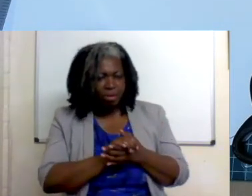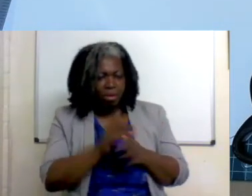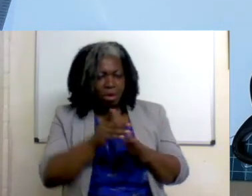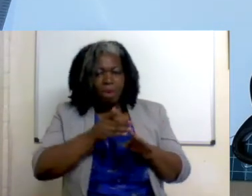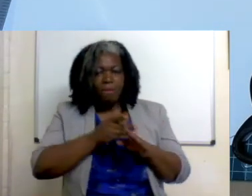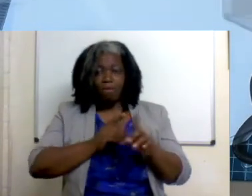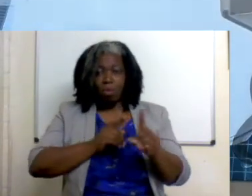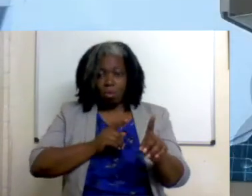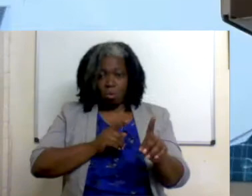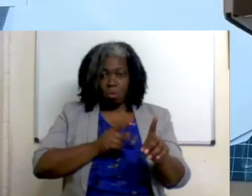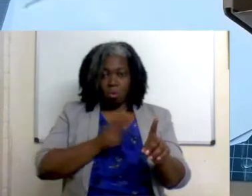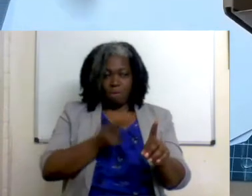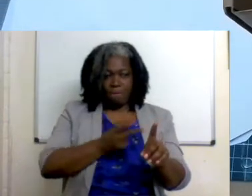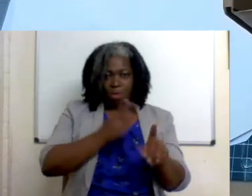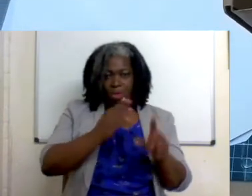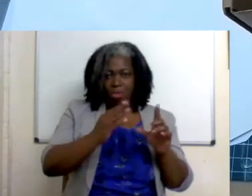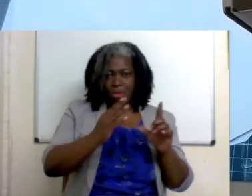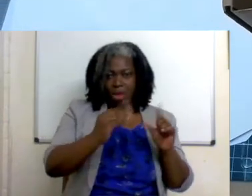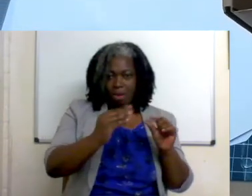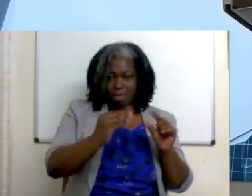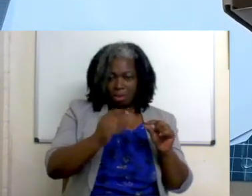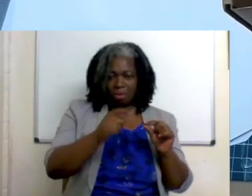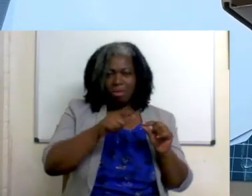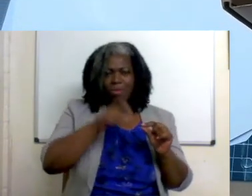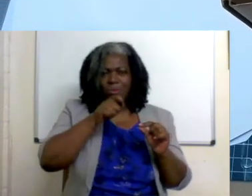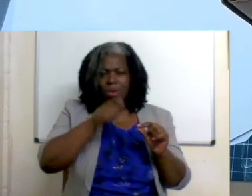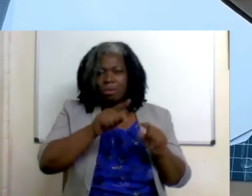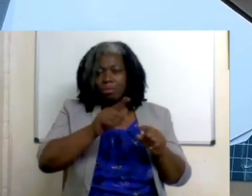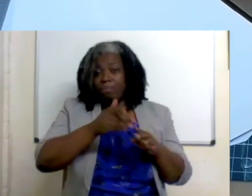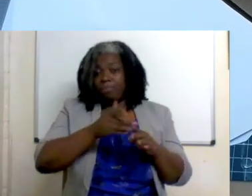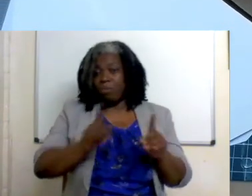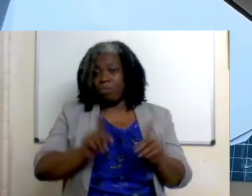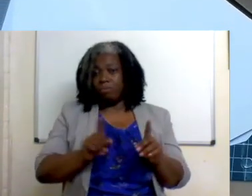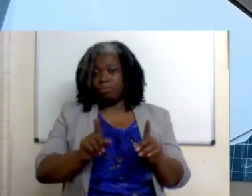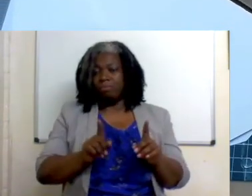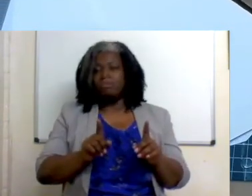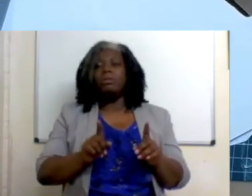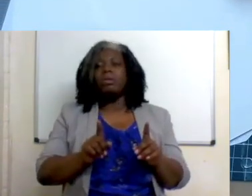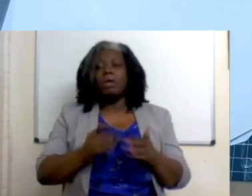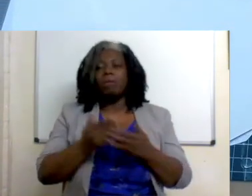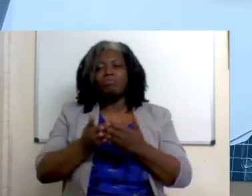Pred tim, nez dam tu kachnu a vranu dovnitr a co rikaji, dam